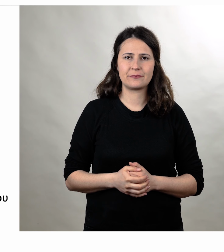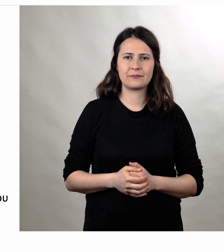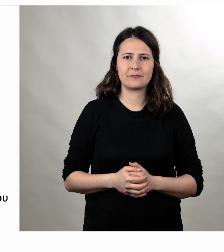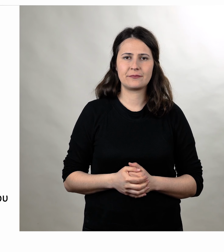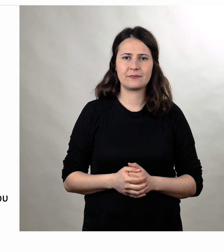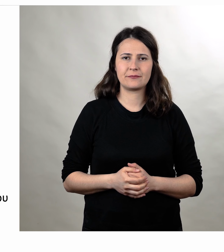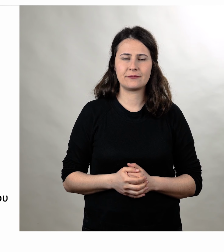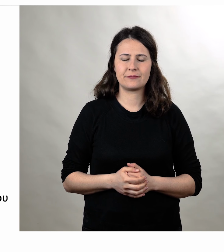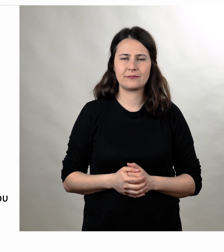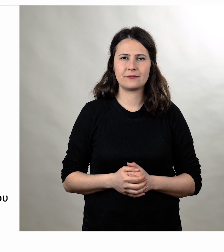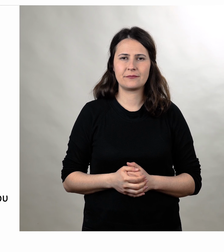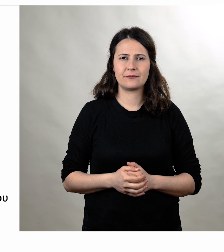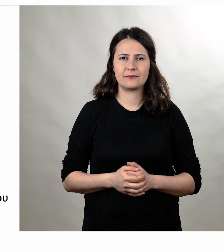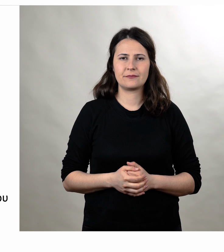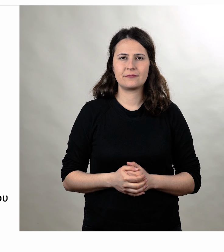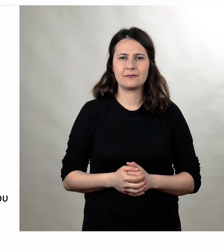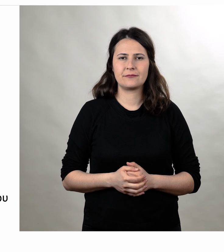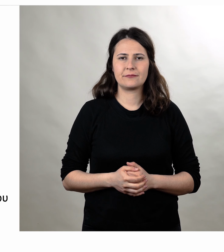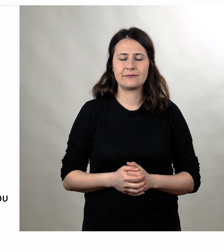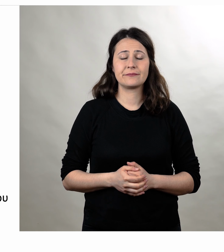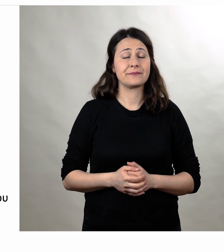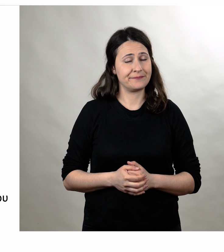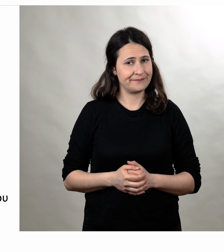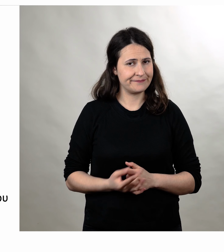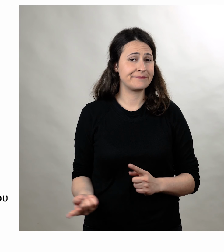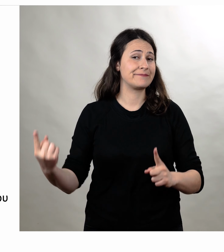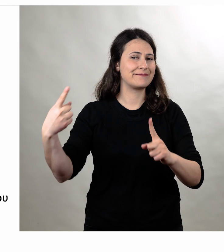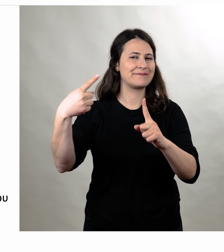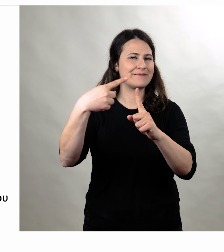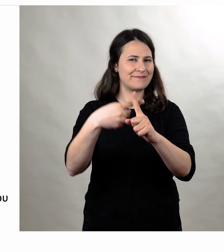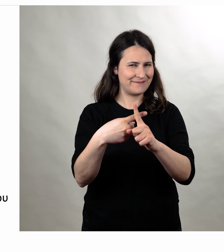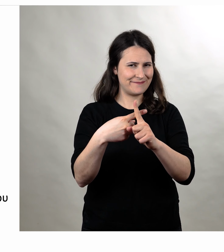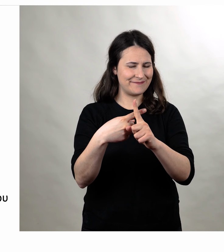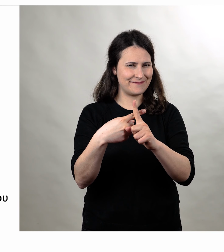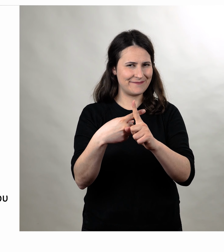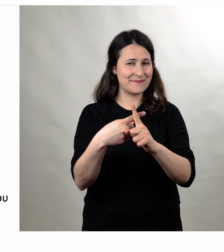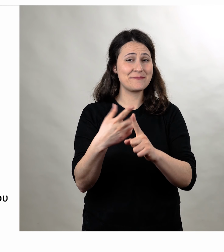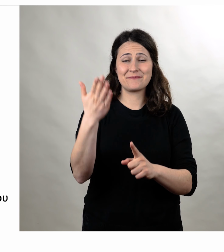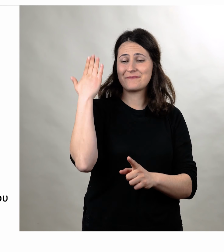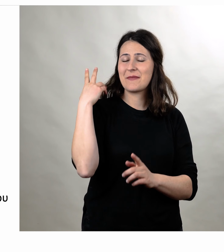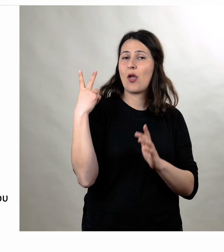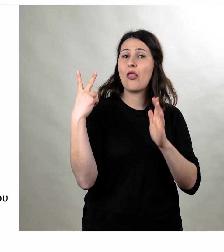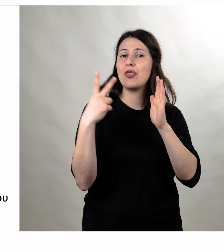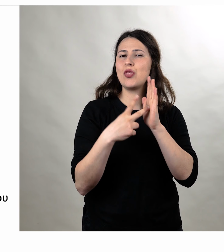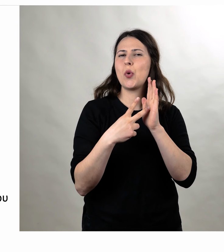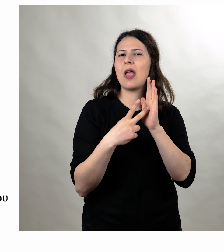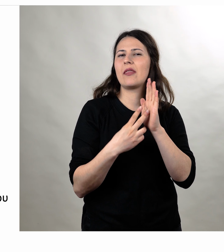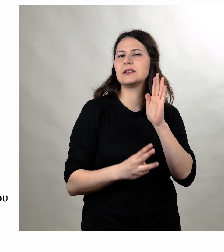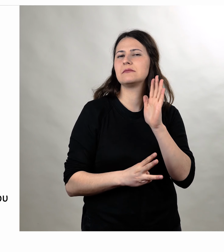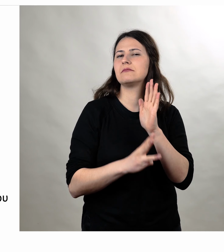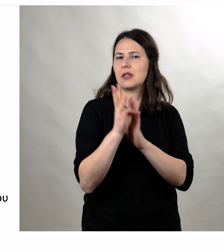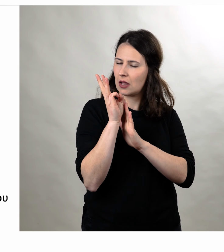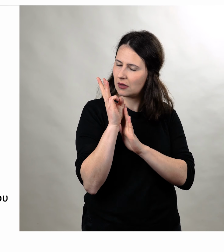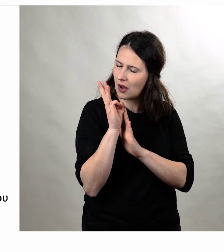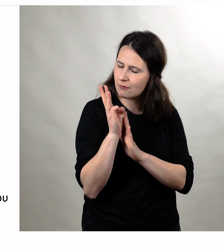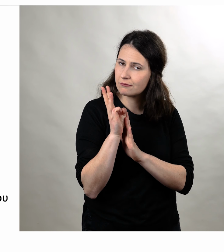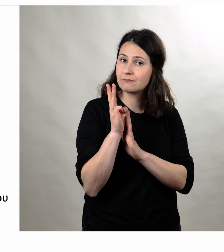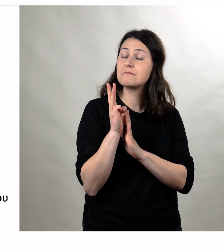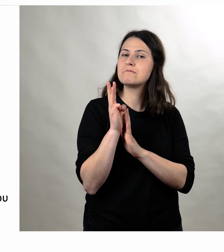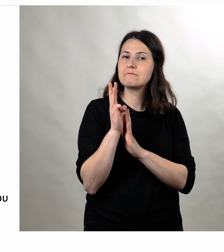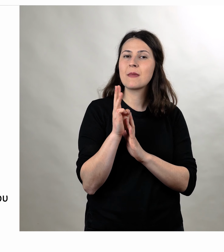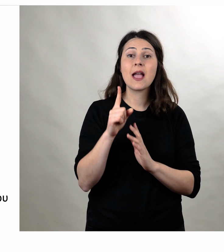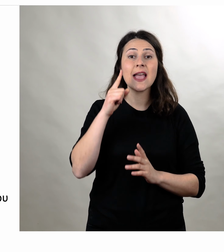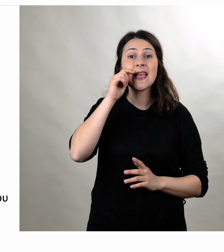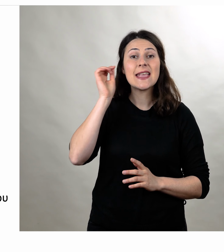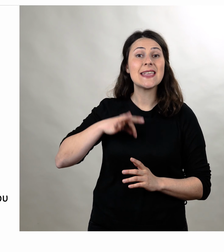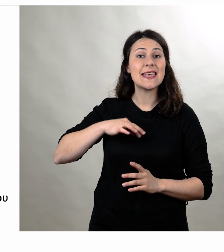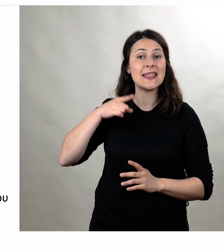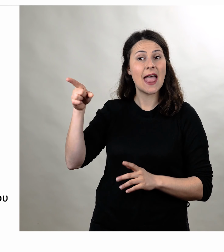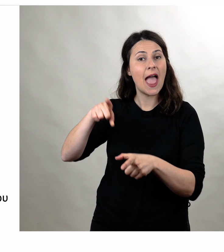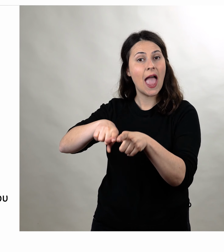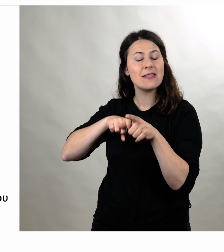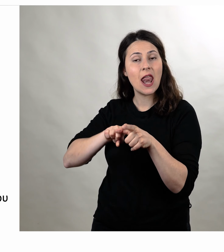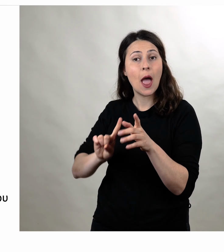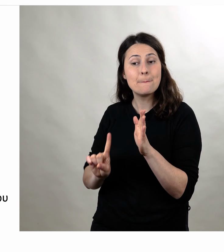Επίσης το 2013 η πρώτη Κινέζικη εταιρεία εισήλθε στην αγορά της κρουαζιέρας.